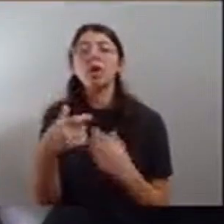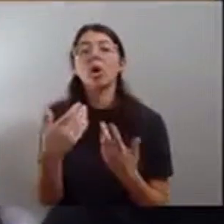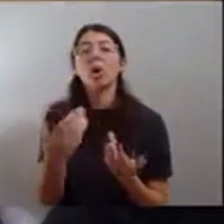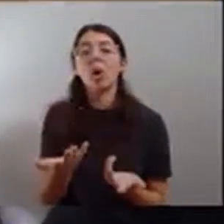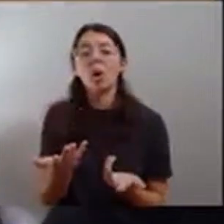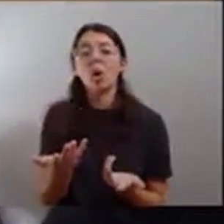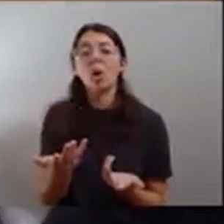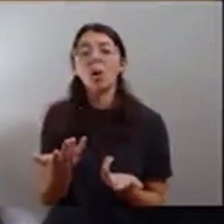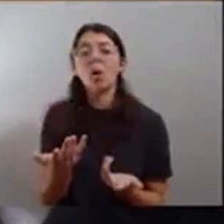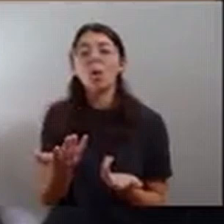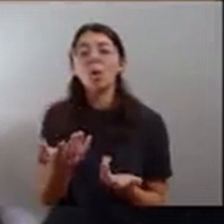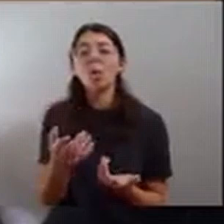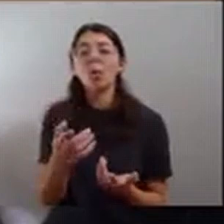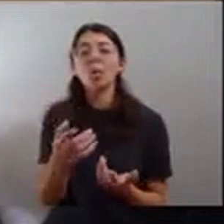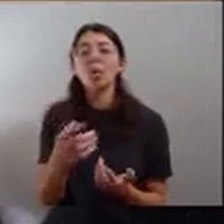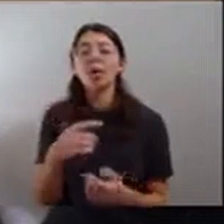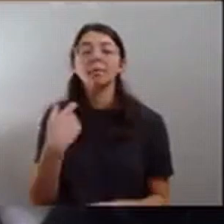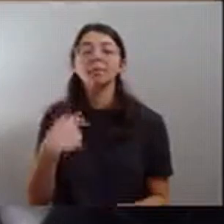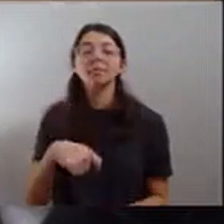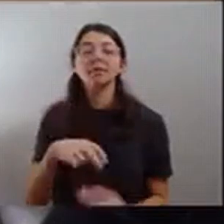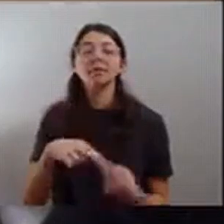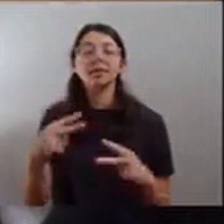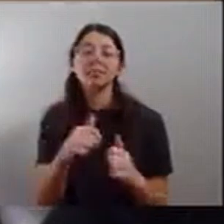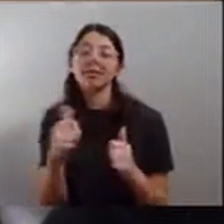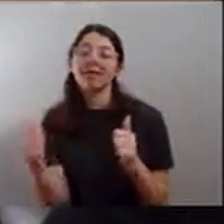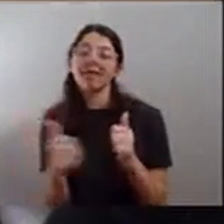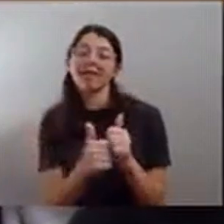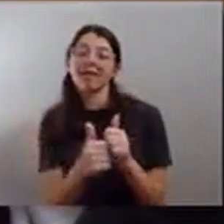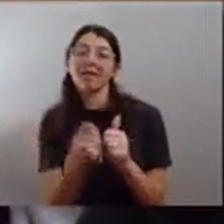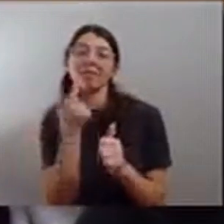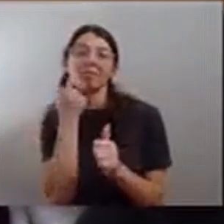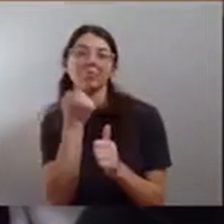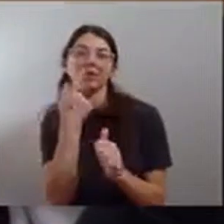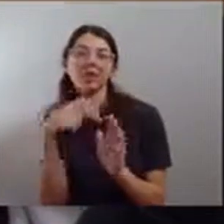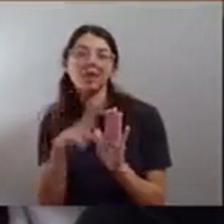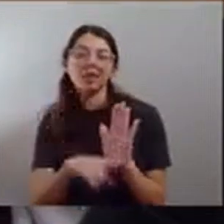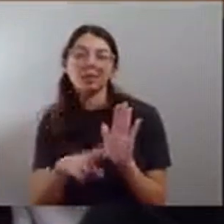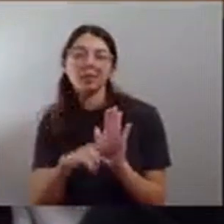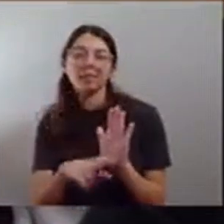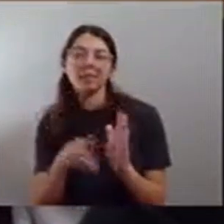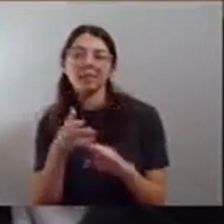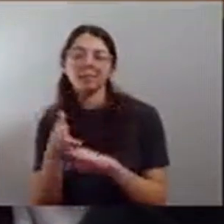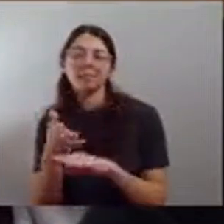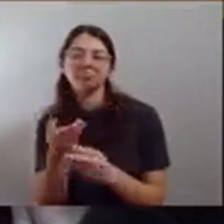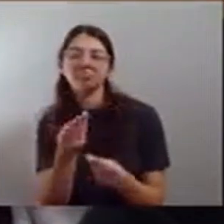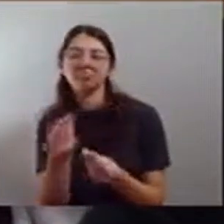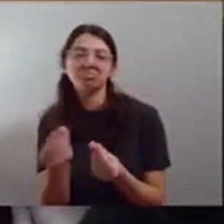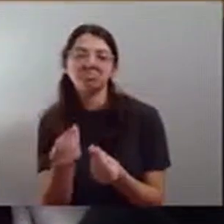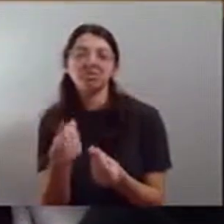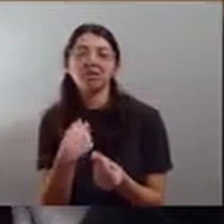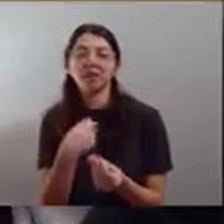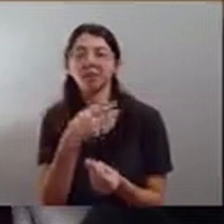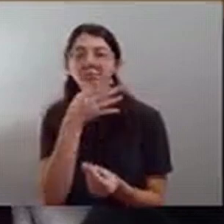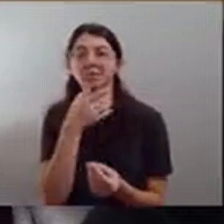Presidente da Câmara, especialista em regulamentos. Eu ainda falo do que